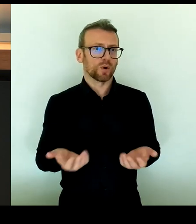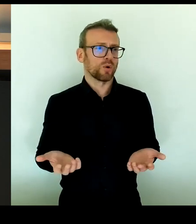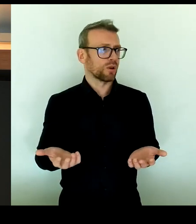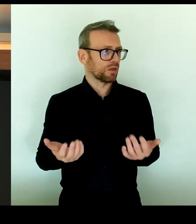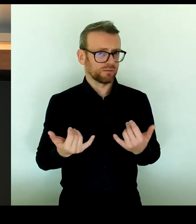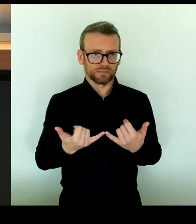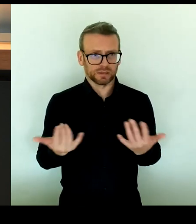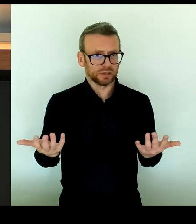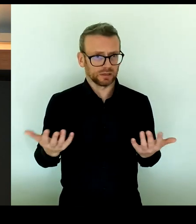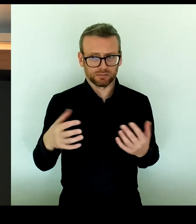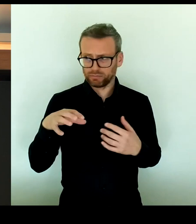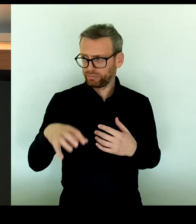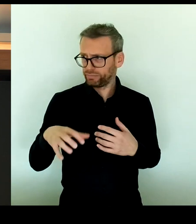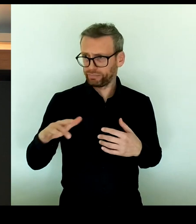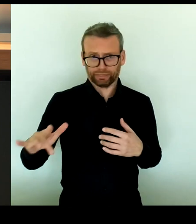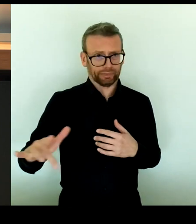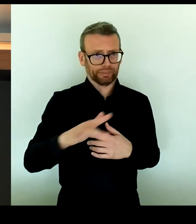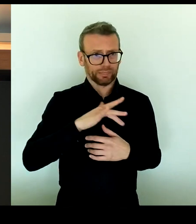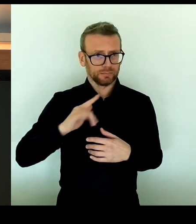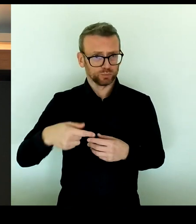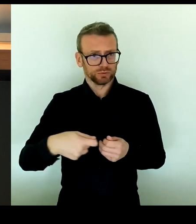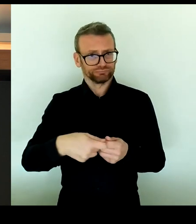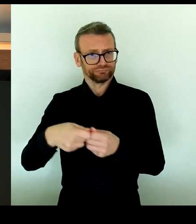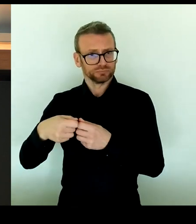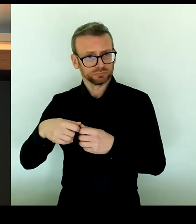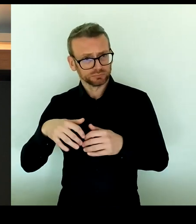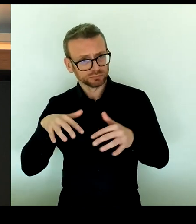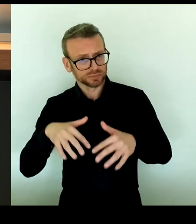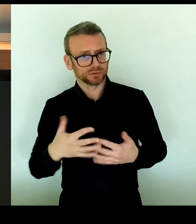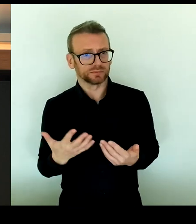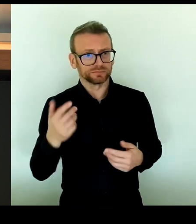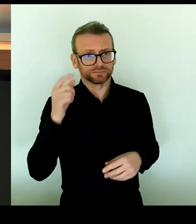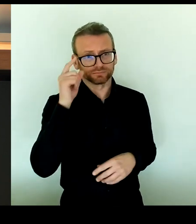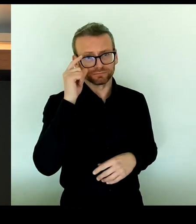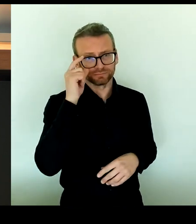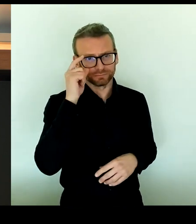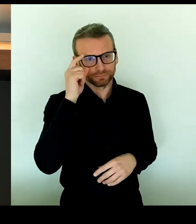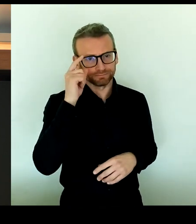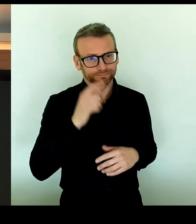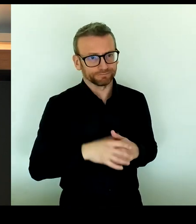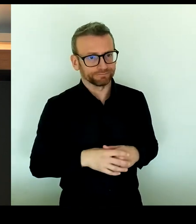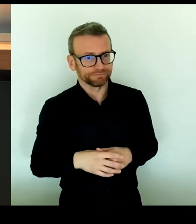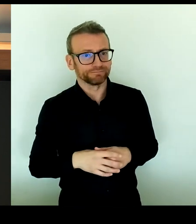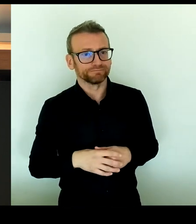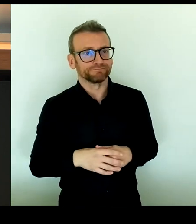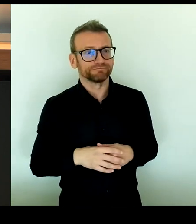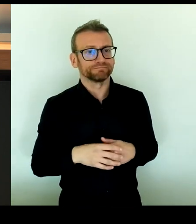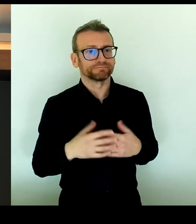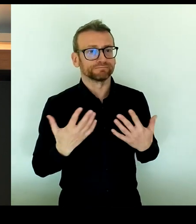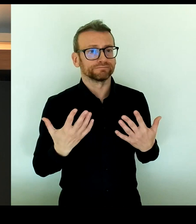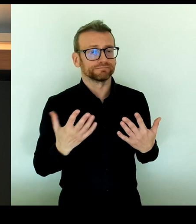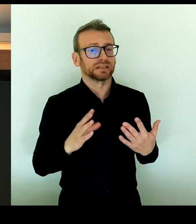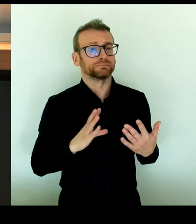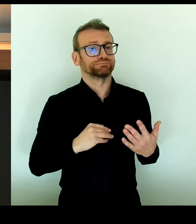Und das ist auch der Fehlschluss, den die CDU sich hier leistet. Aus den Fehlern des linksgrünen Senats,